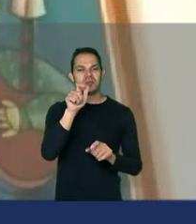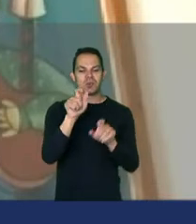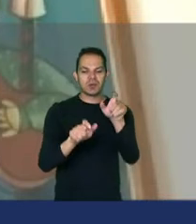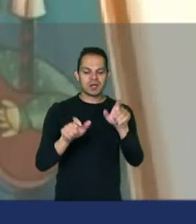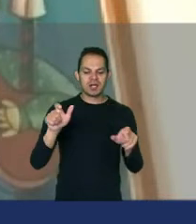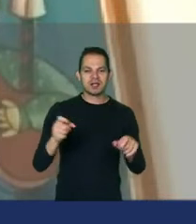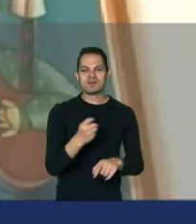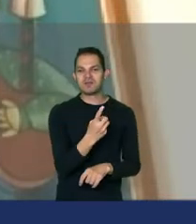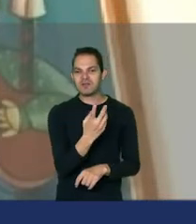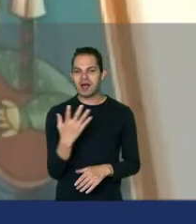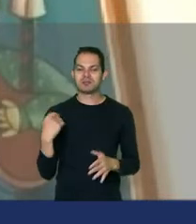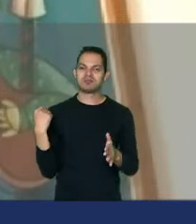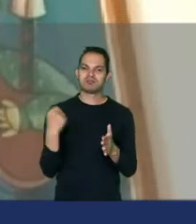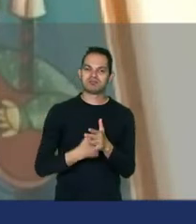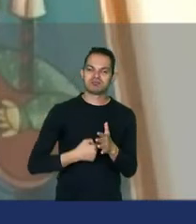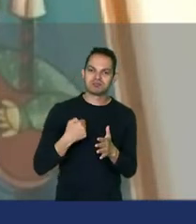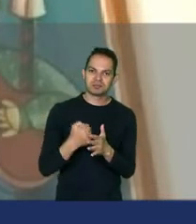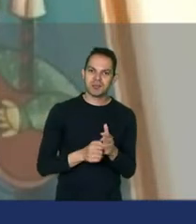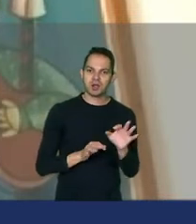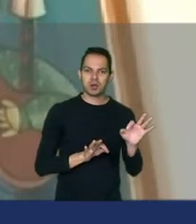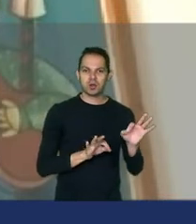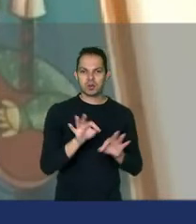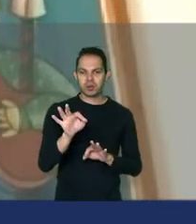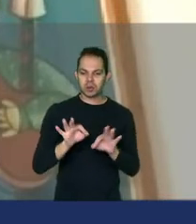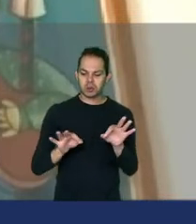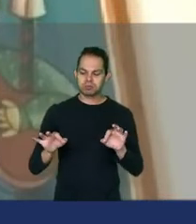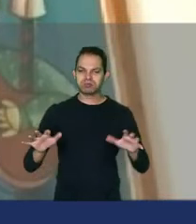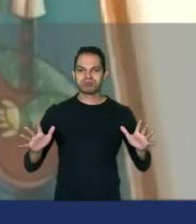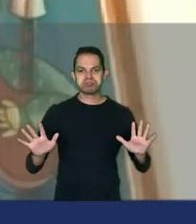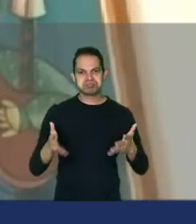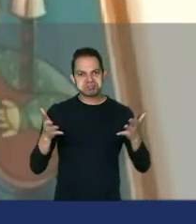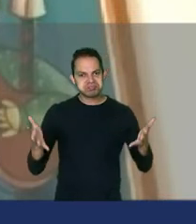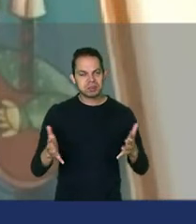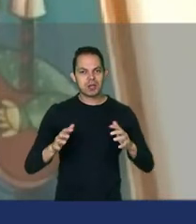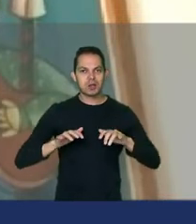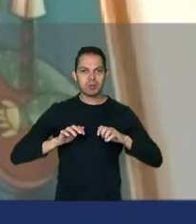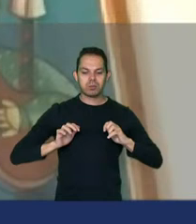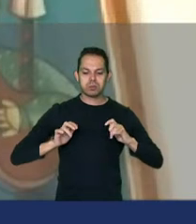CELEBRAR AS HEROÍNA S, AS BRASILEIRAS QUE SE ORGANIZARAM, SE MOBILIZARAM E LUTARAM POR ESSES DIREITOS E